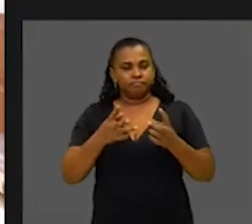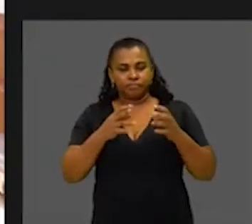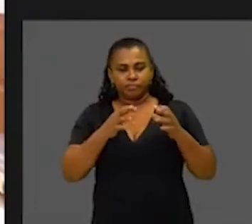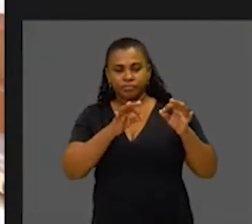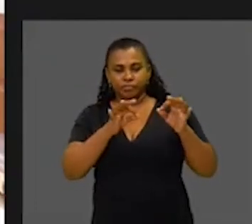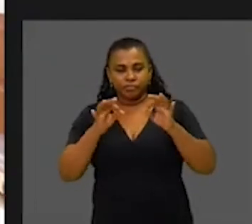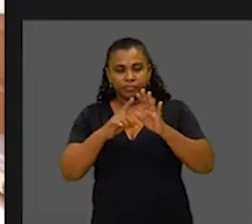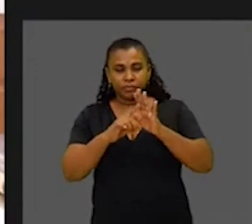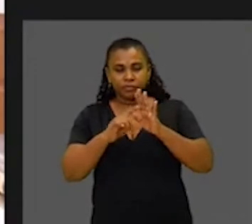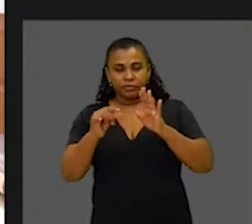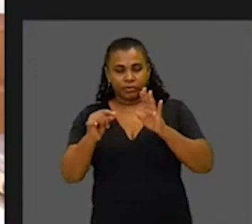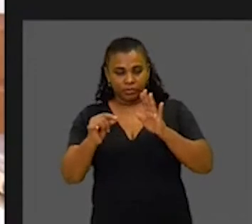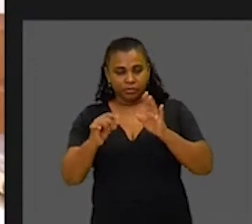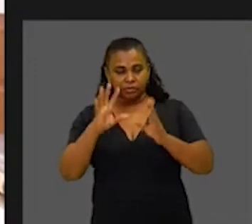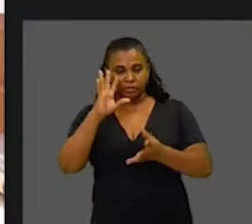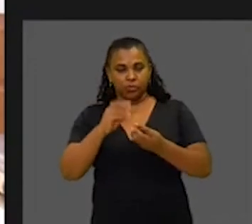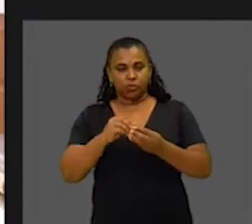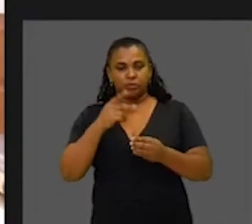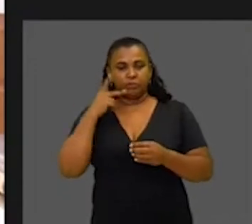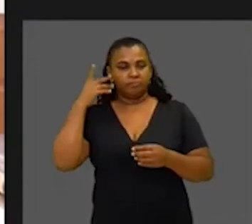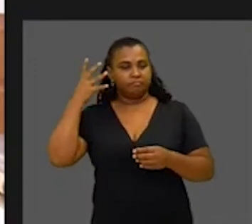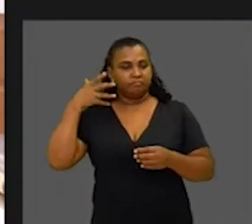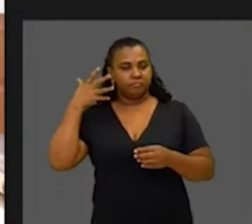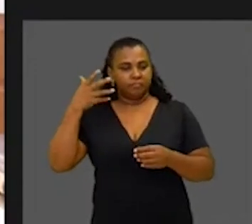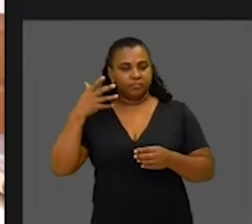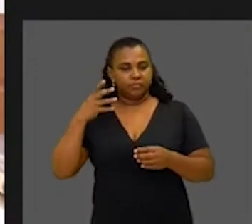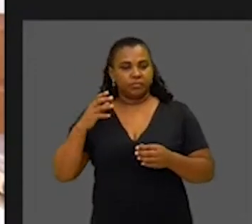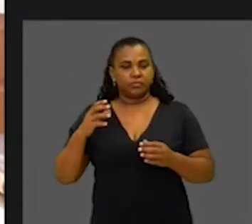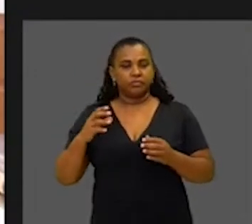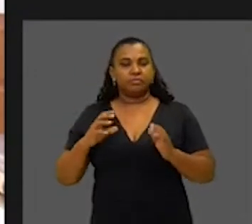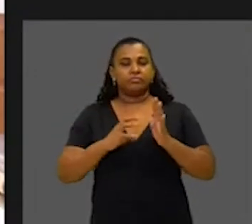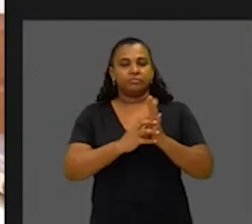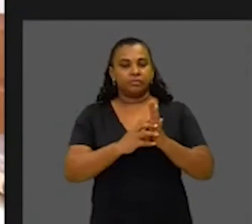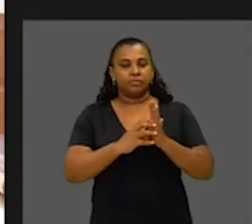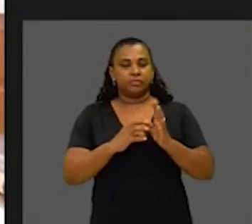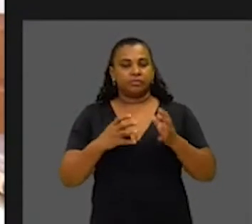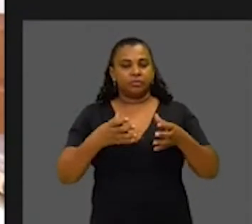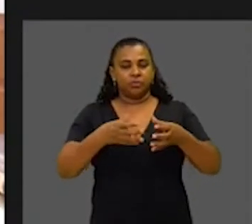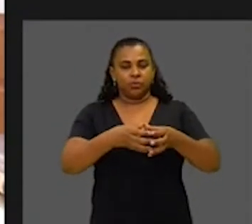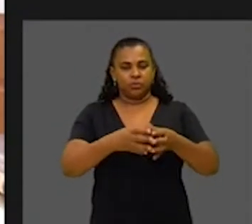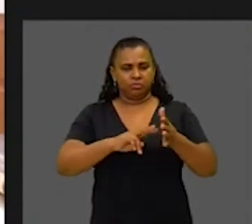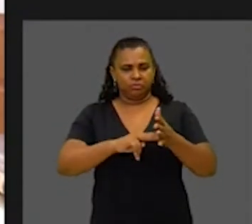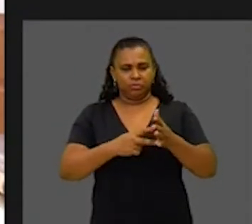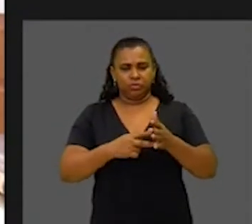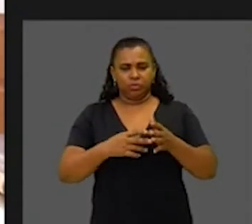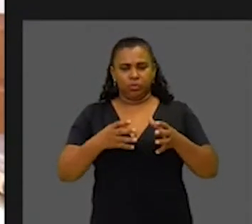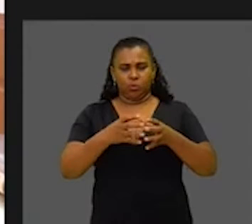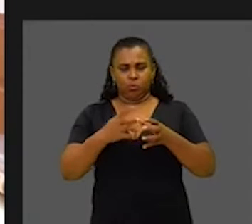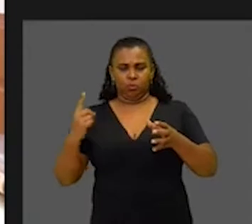que as candidaturas coletivas não significam apenas um agregado de indivíduos e também que